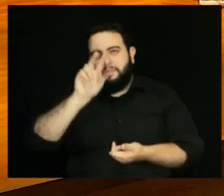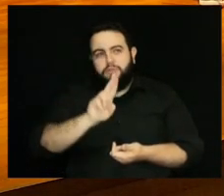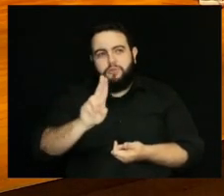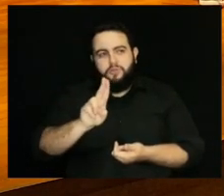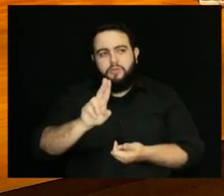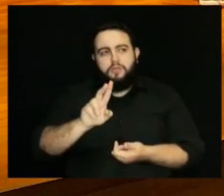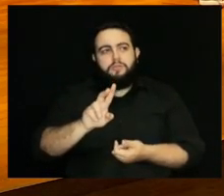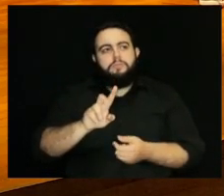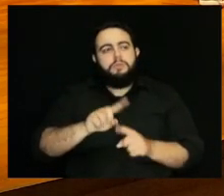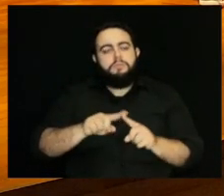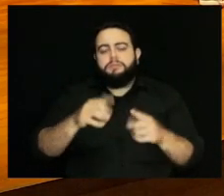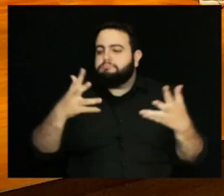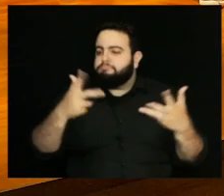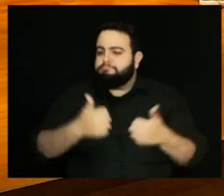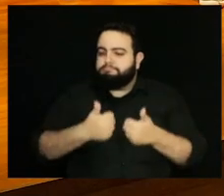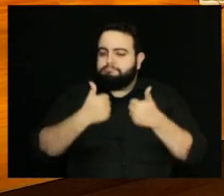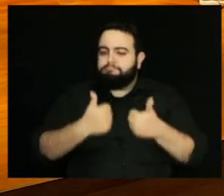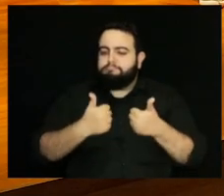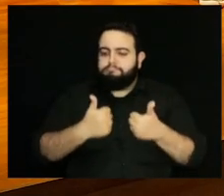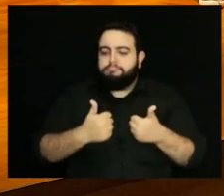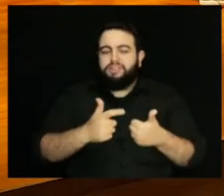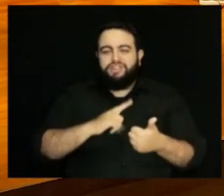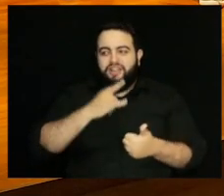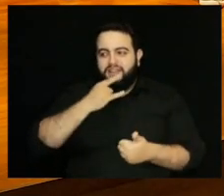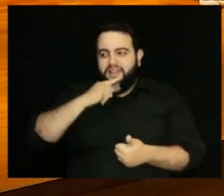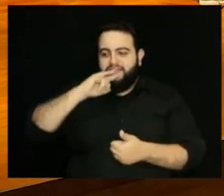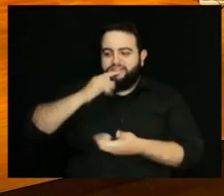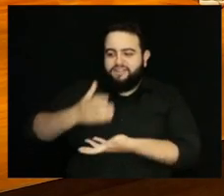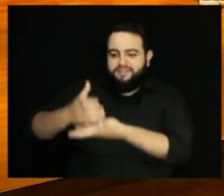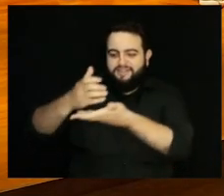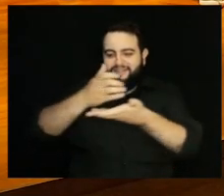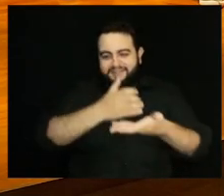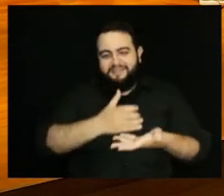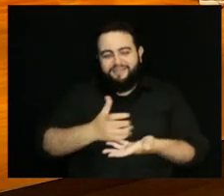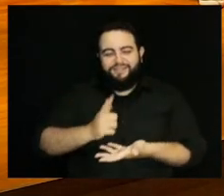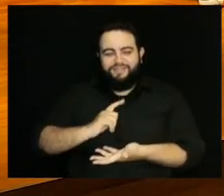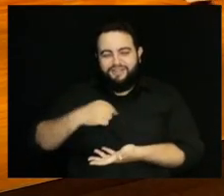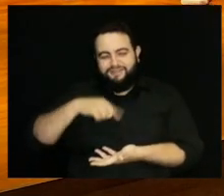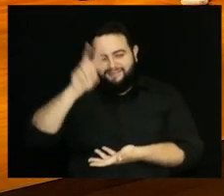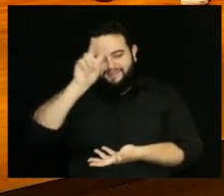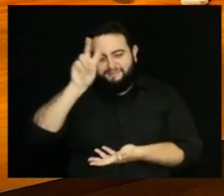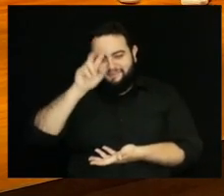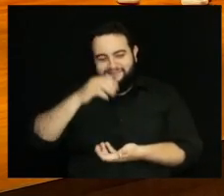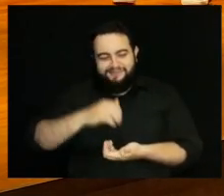que entre outras coisas do show, tinha um garrafão de cachaça que passava entre o público,